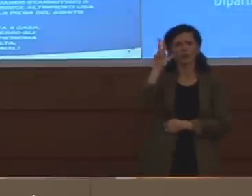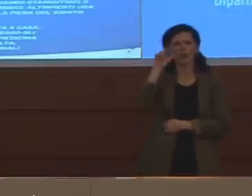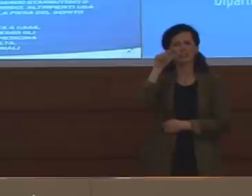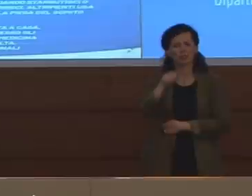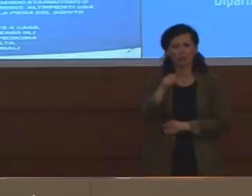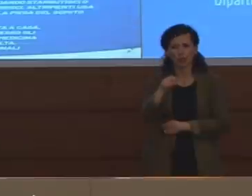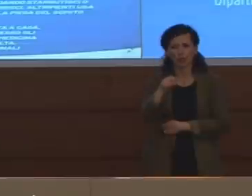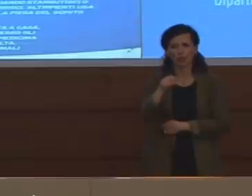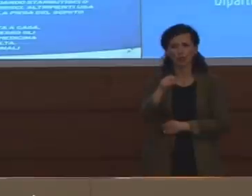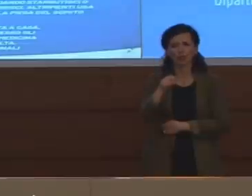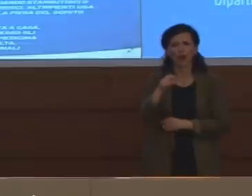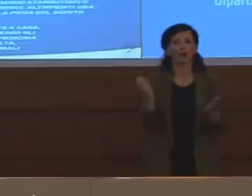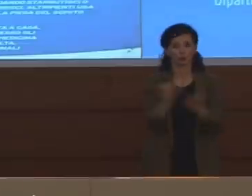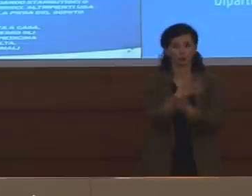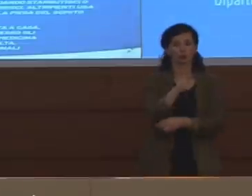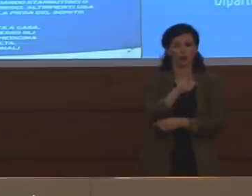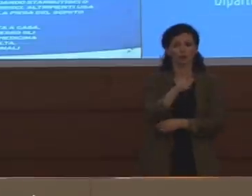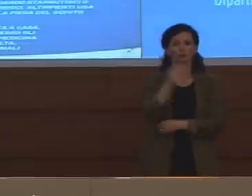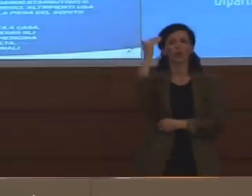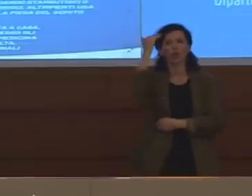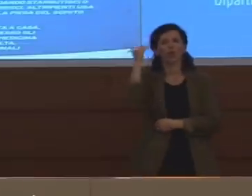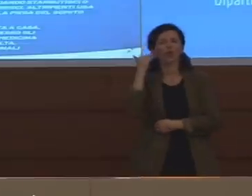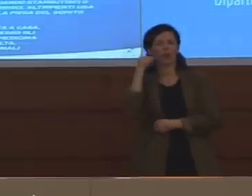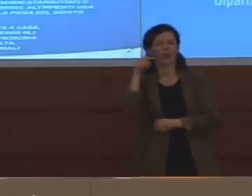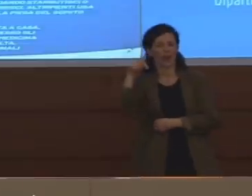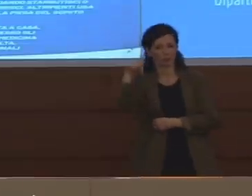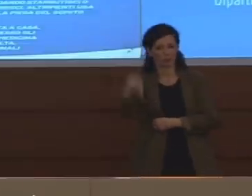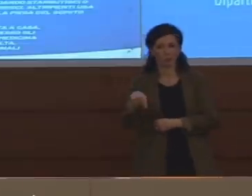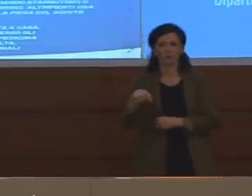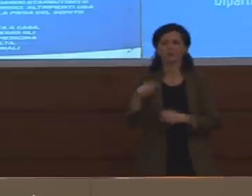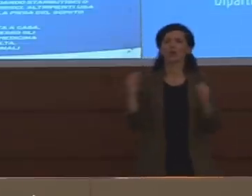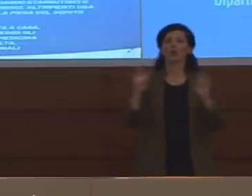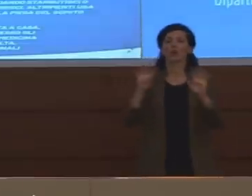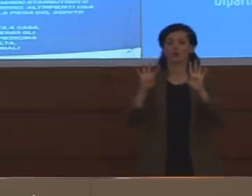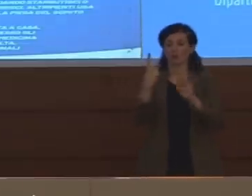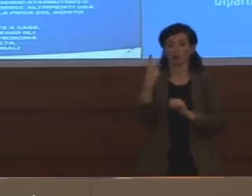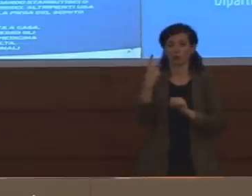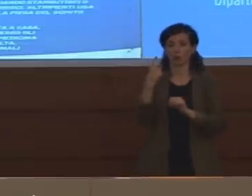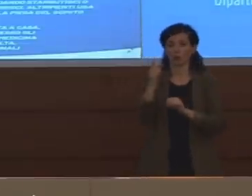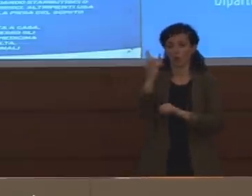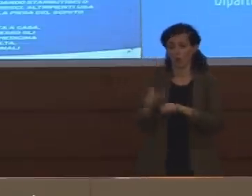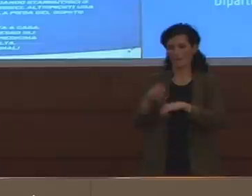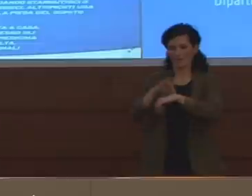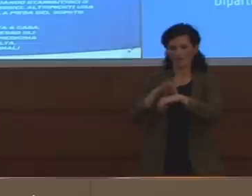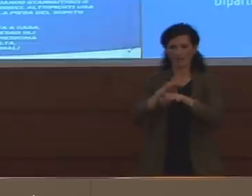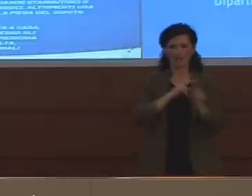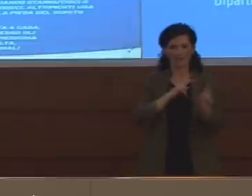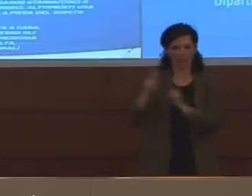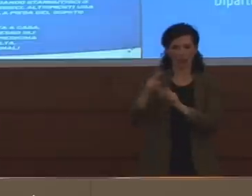in Corea del Sud 91 pazienti malati di covid ricoverati in quarantena,